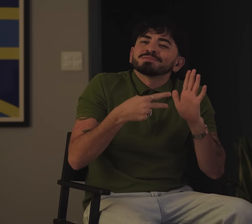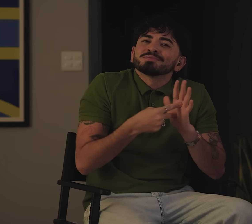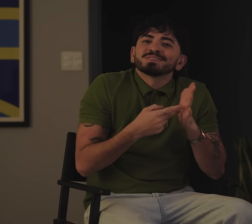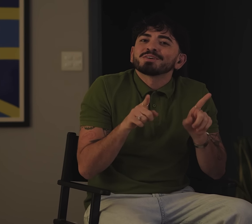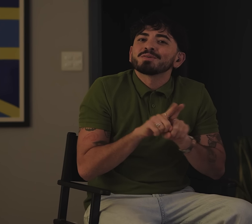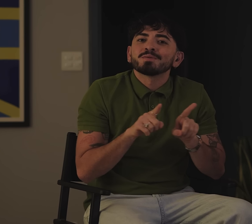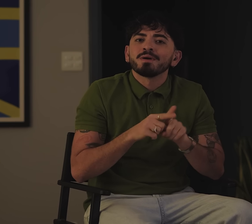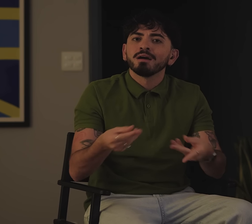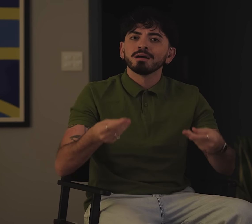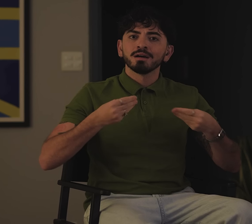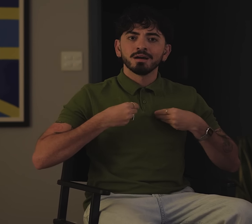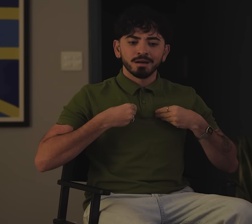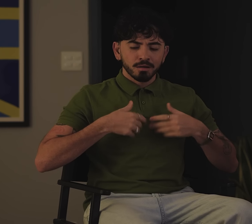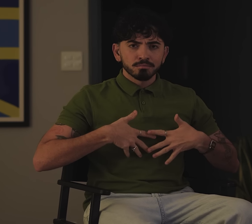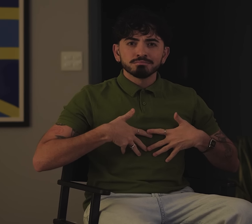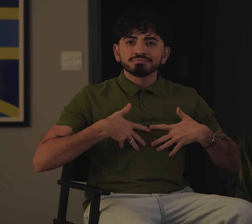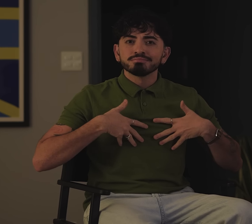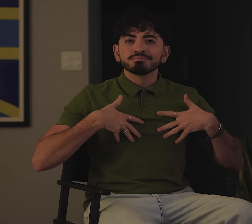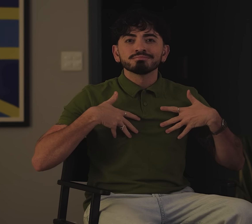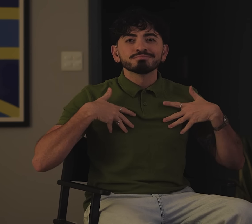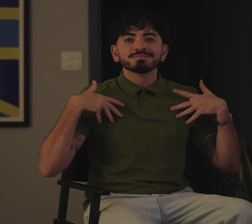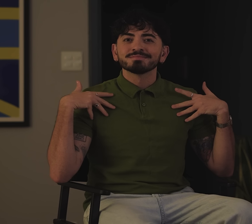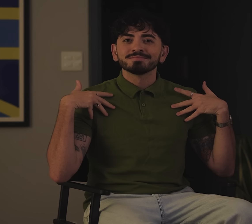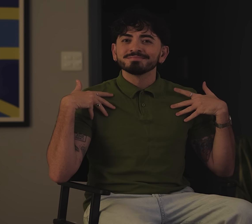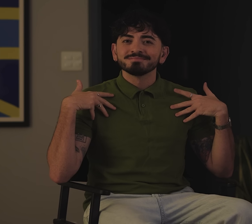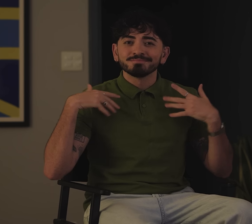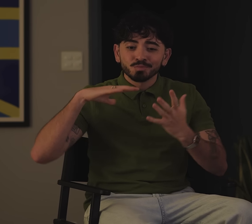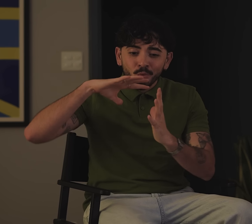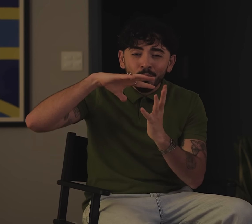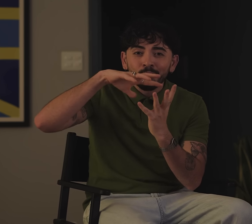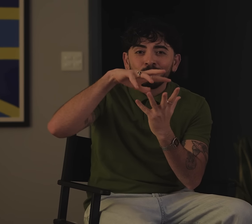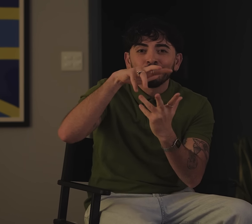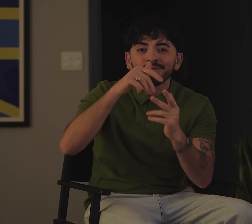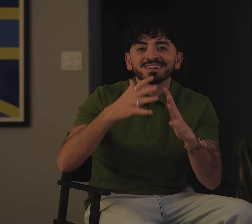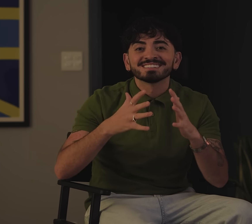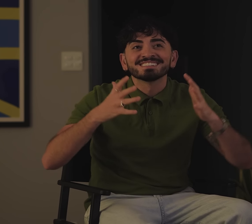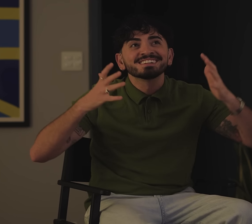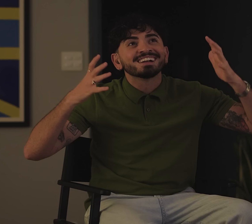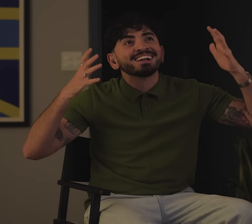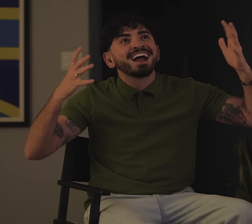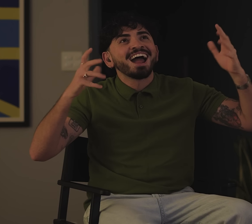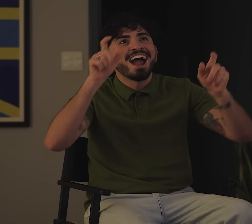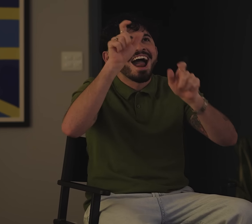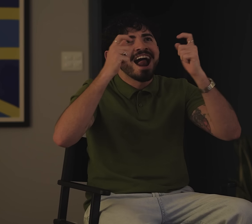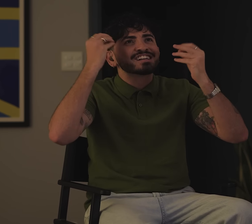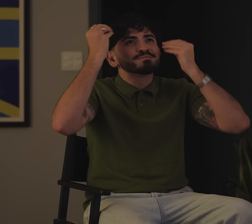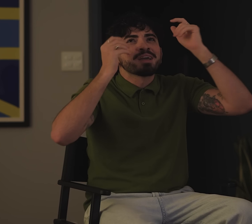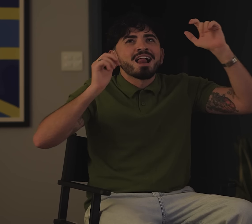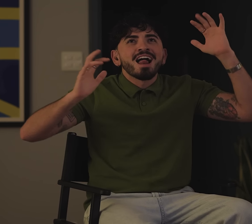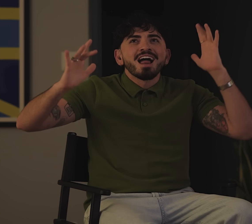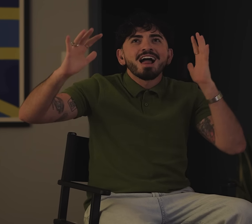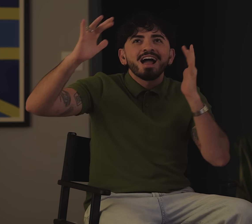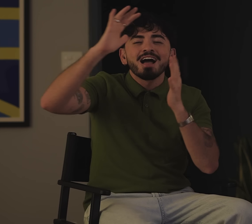E me sinto muito honrado, porque o mundo é gigante e existem diversas experiências!